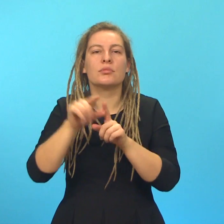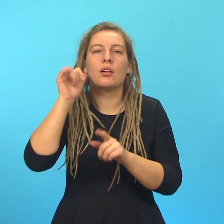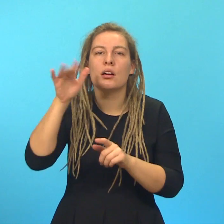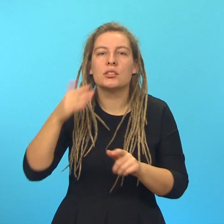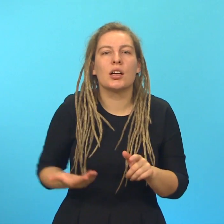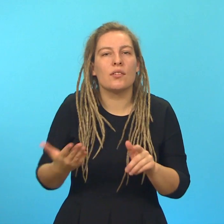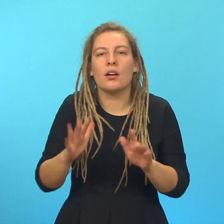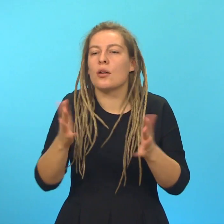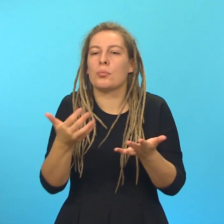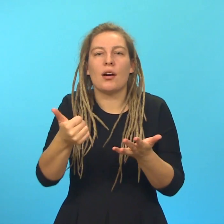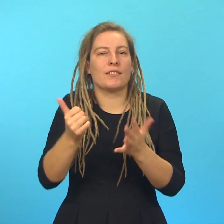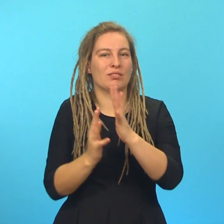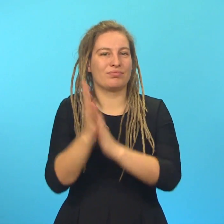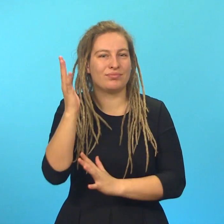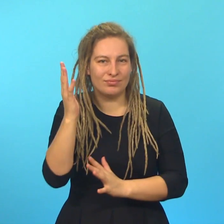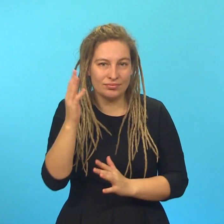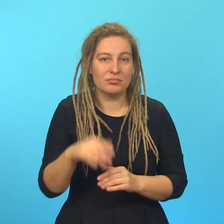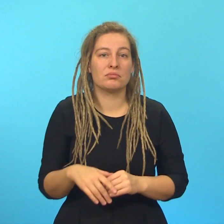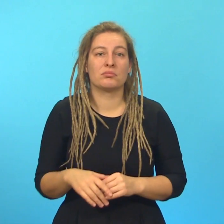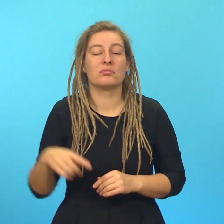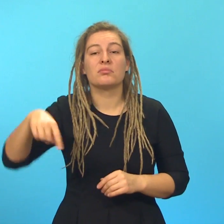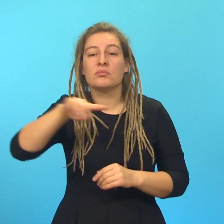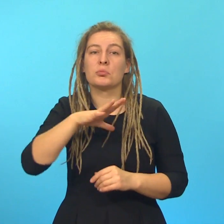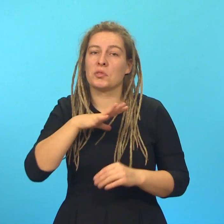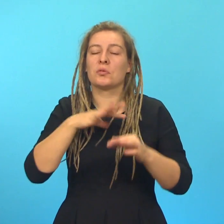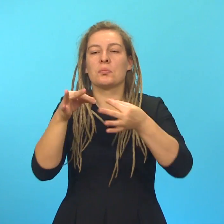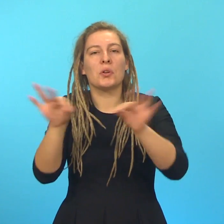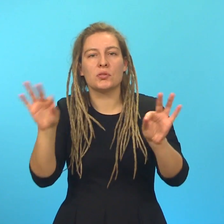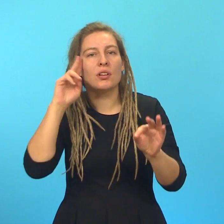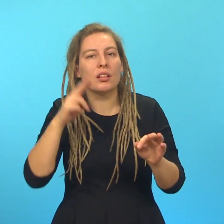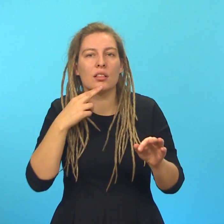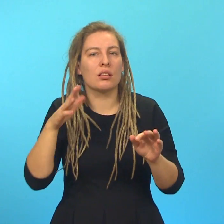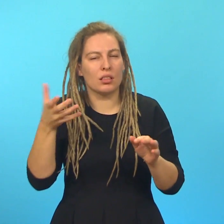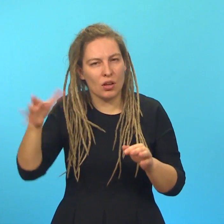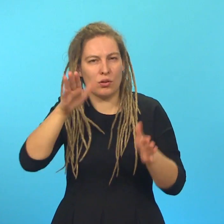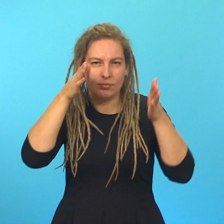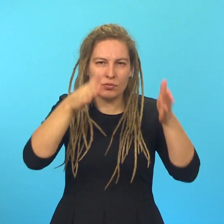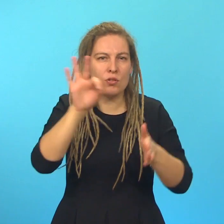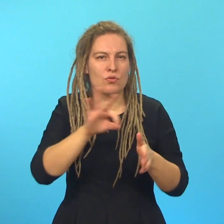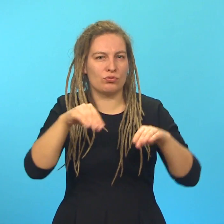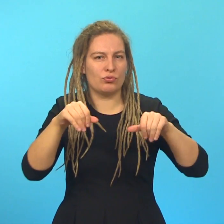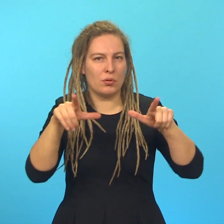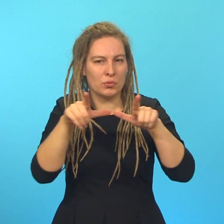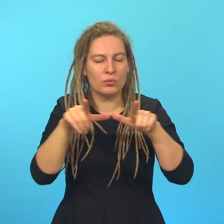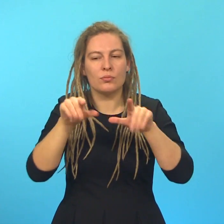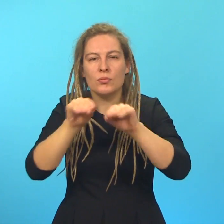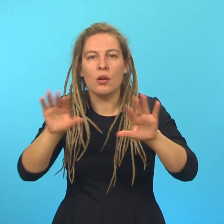buities sąlygoms gerinti. Pasiūlyta kurčiuosius orientuoti į žemės ūkį,